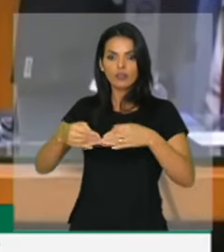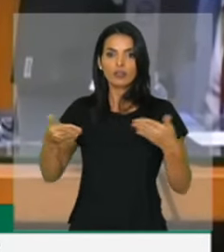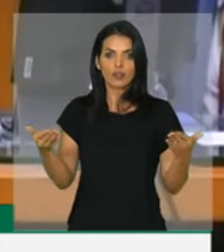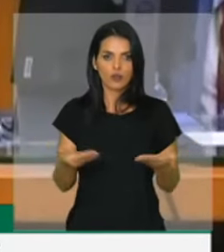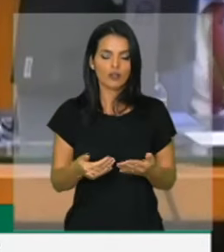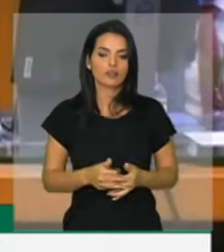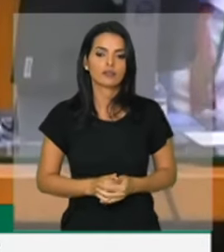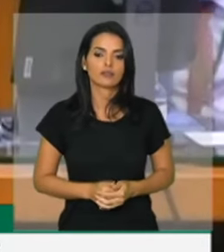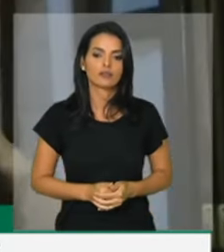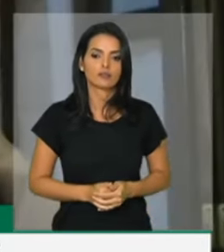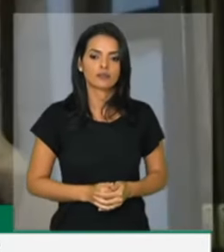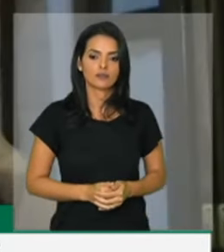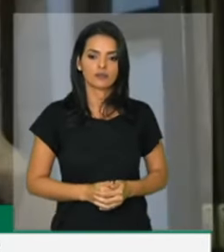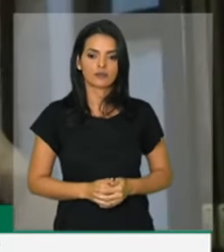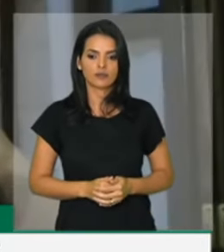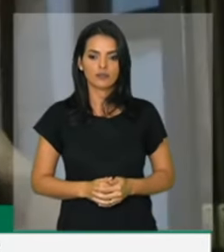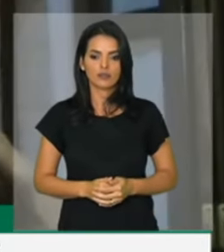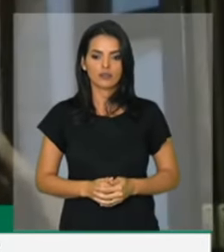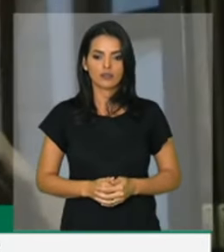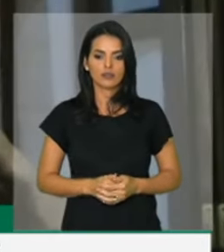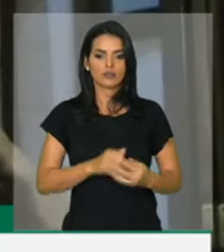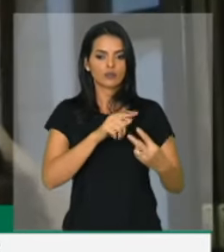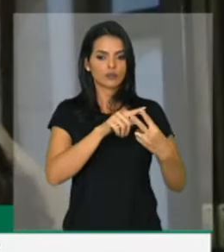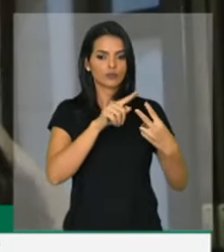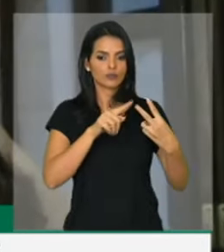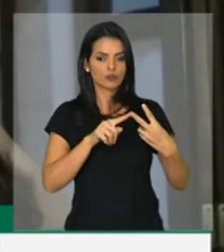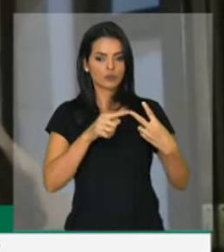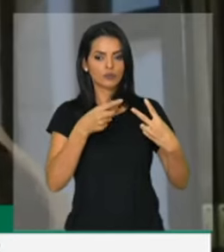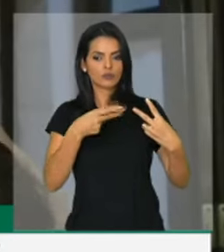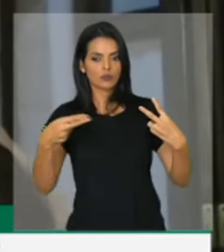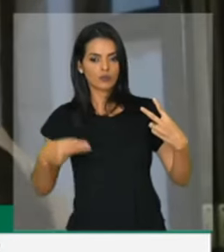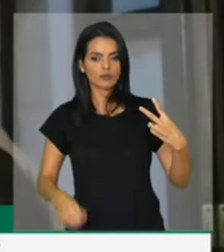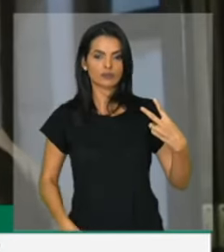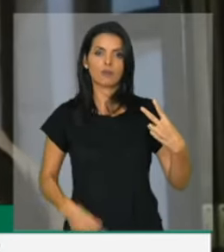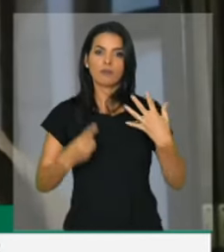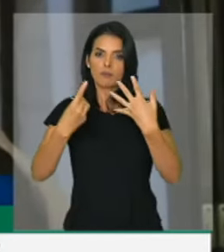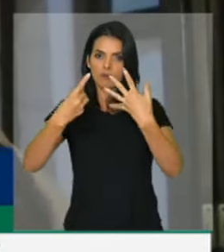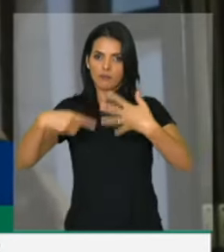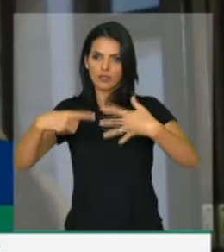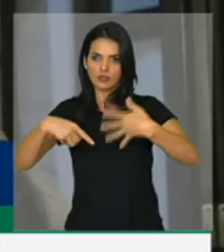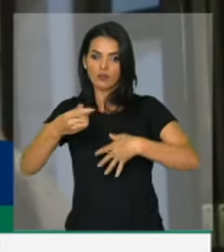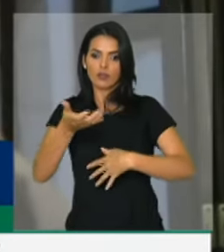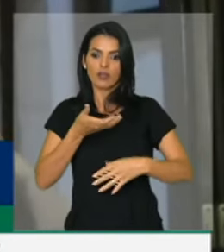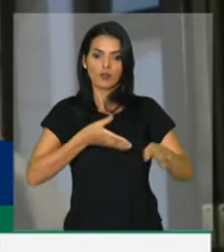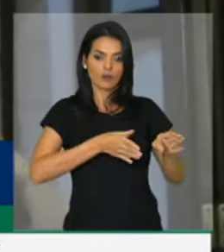ORIENTAR COMO EU FALEI ANTERIORMENTE. A DEPUTADA VIVI QUE VAI ORIENTAR PELO PSOL E... PELO QUE EU ESTOU SENDO